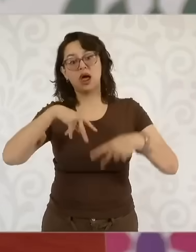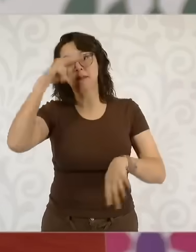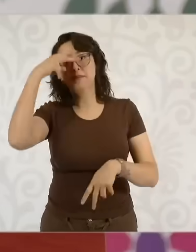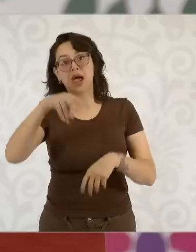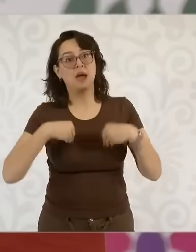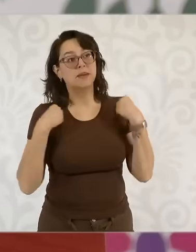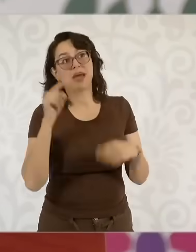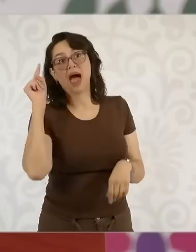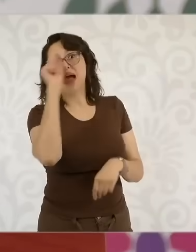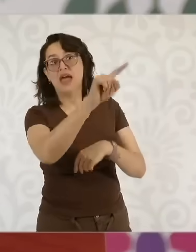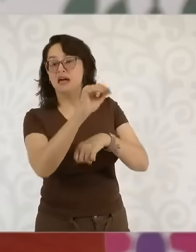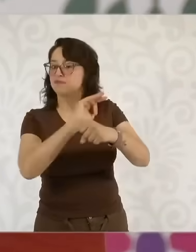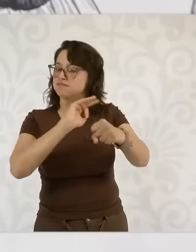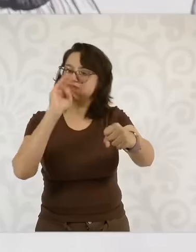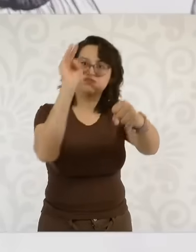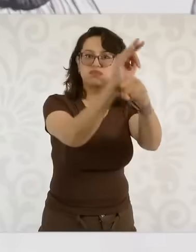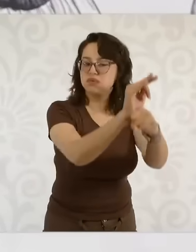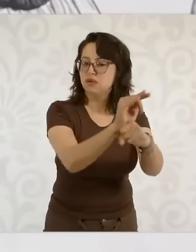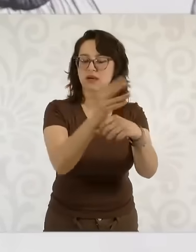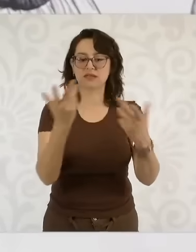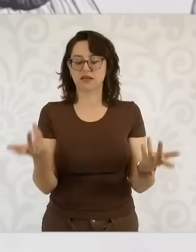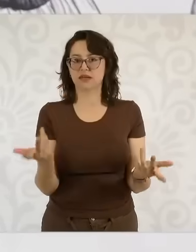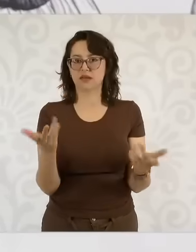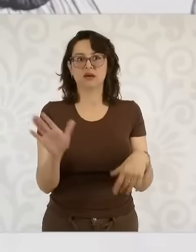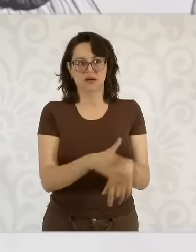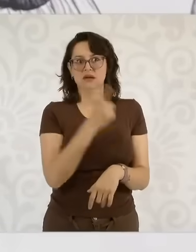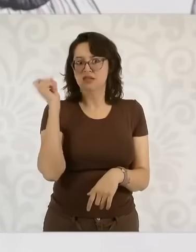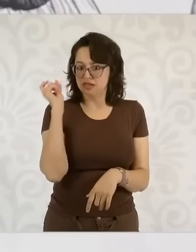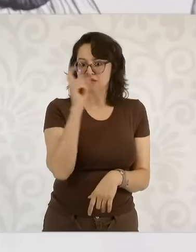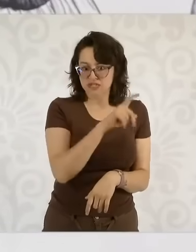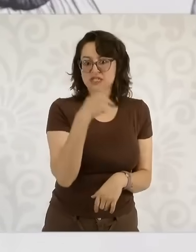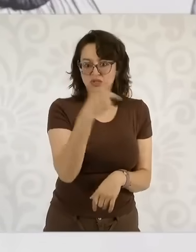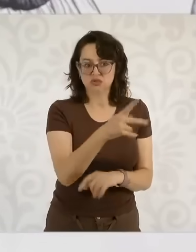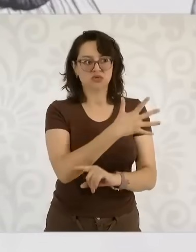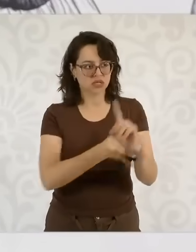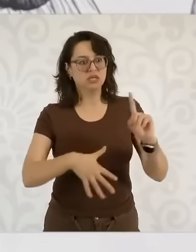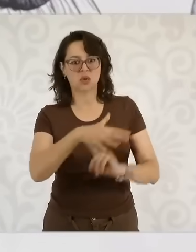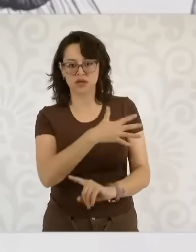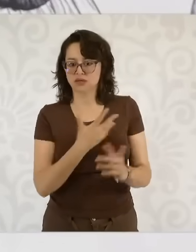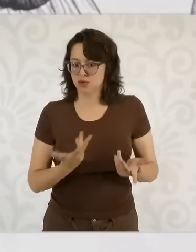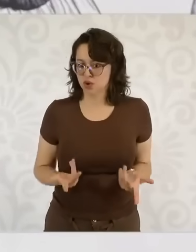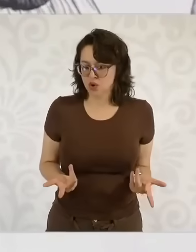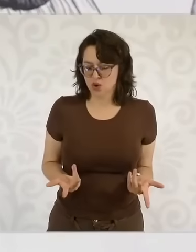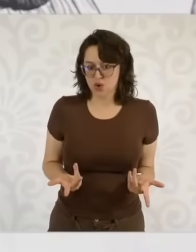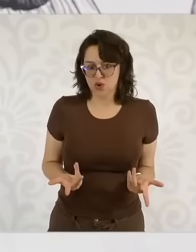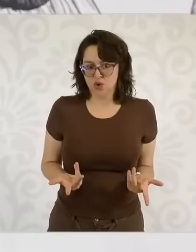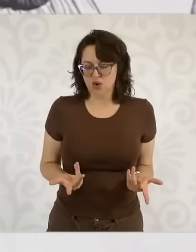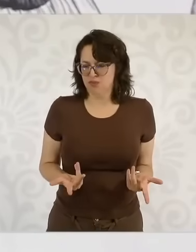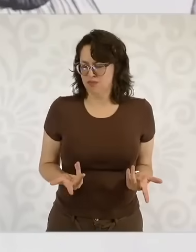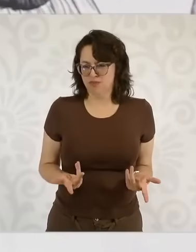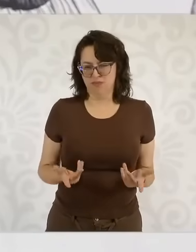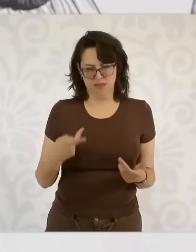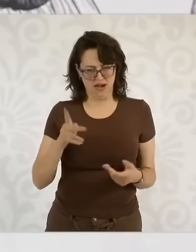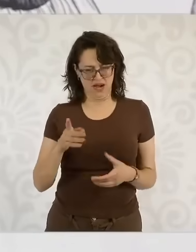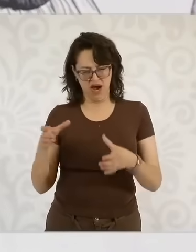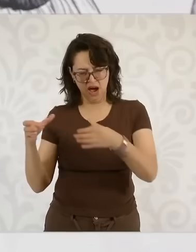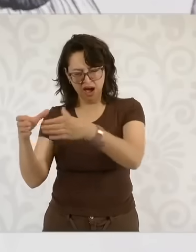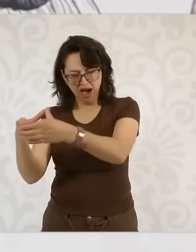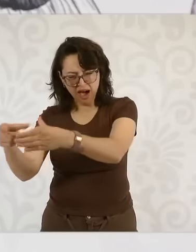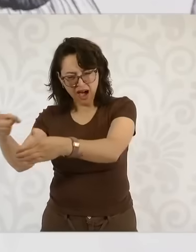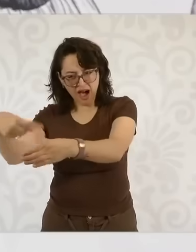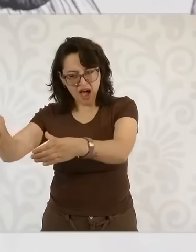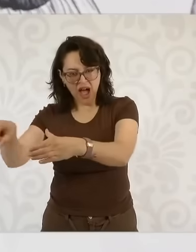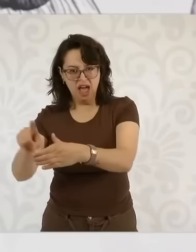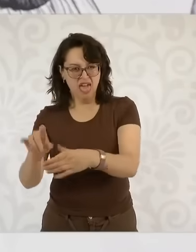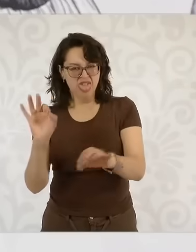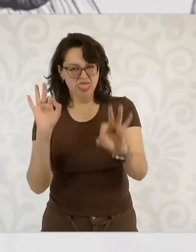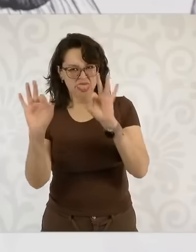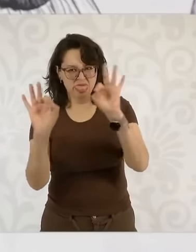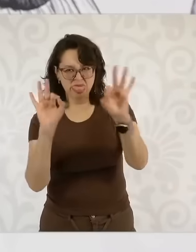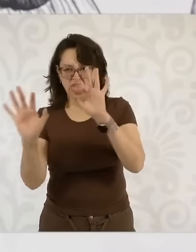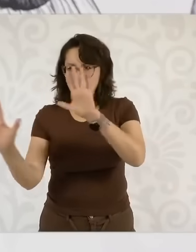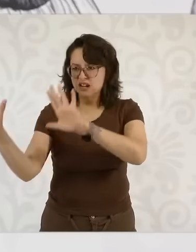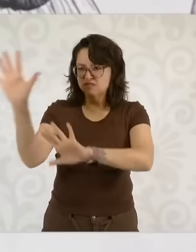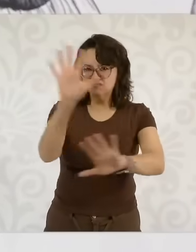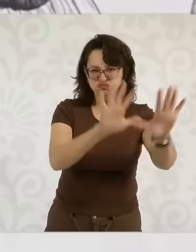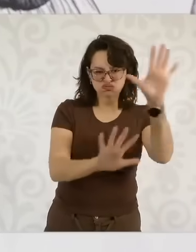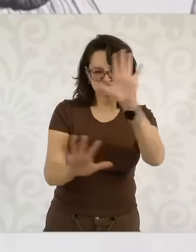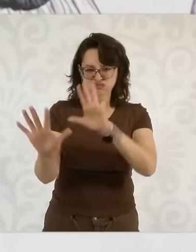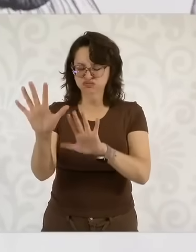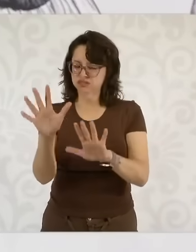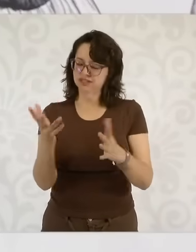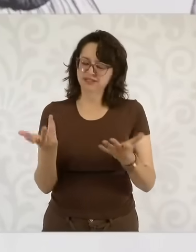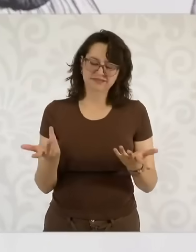una situación difícil relacionada con las redadas eh confundir a a quien e a quien lee sus posteos